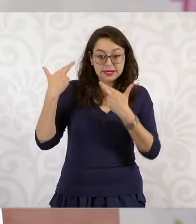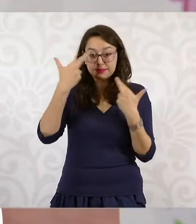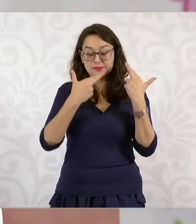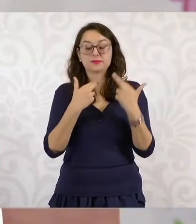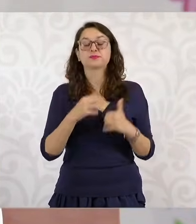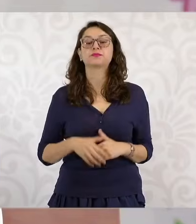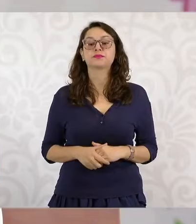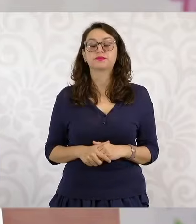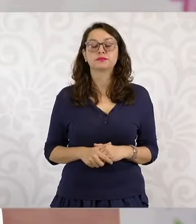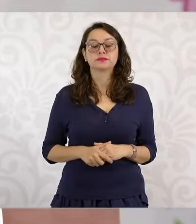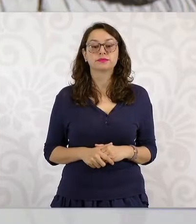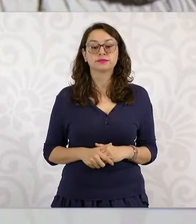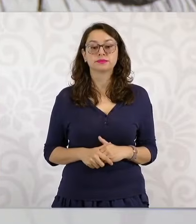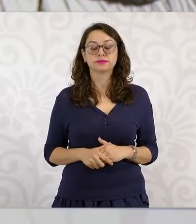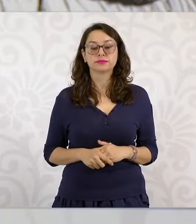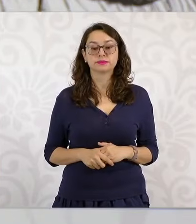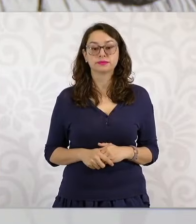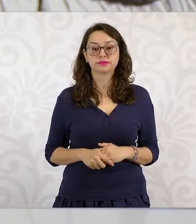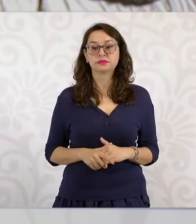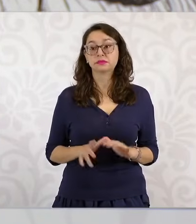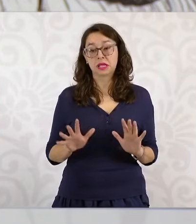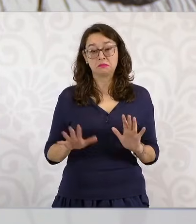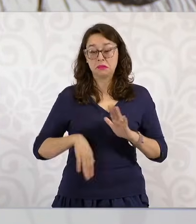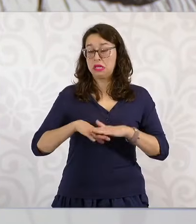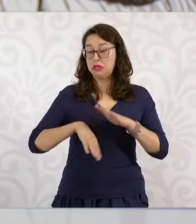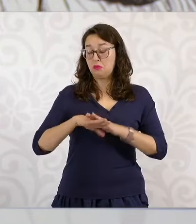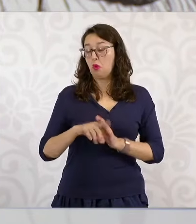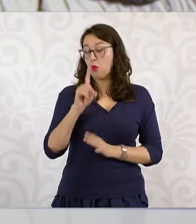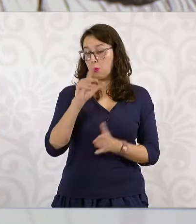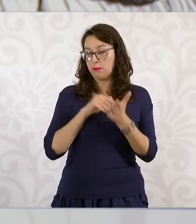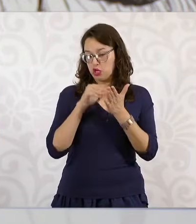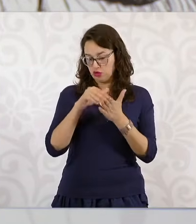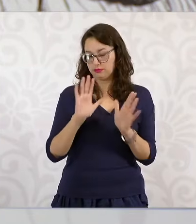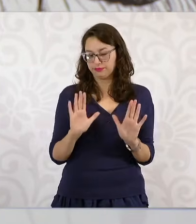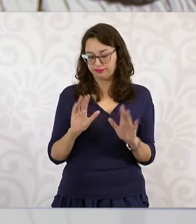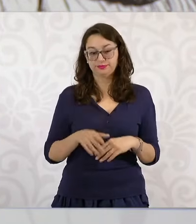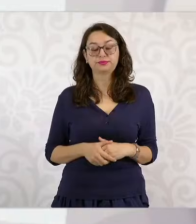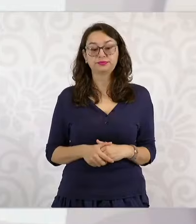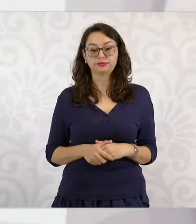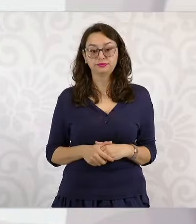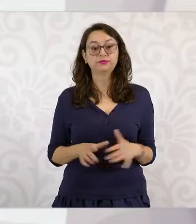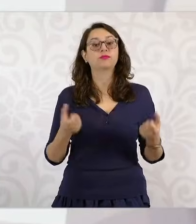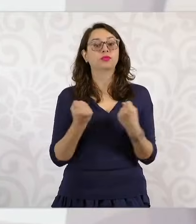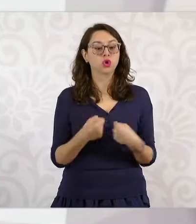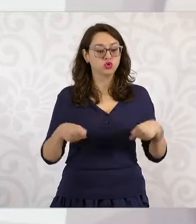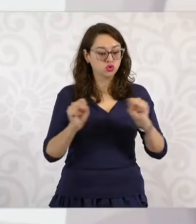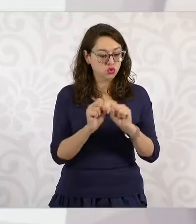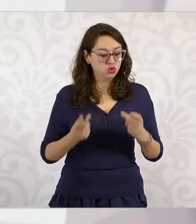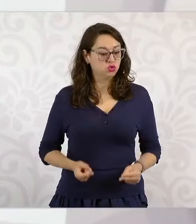E por lo menos un millón viven en México, somos socios comerciales.